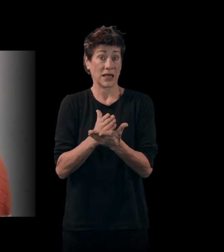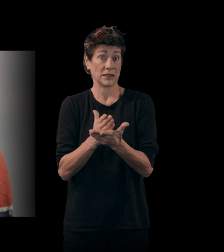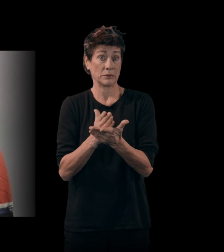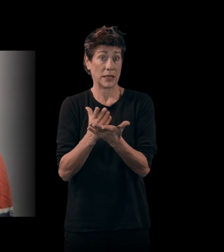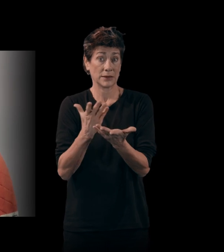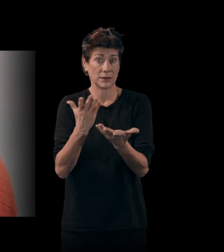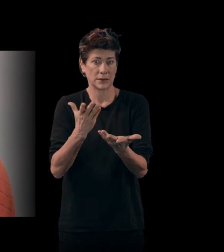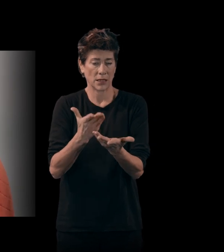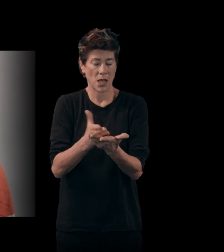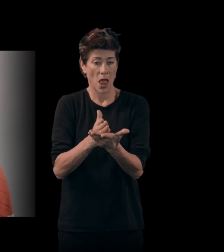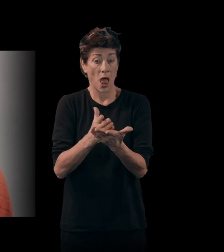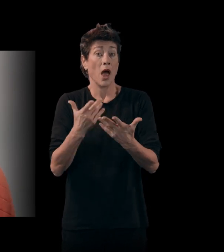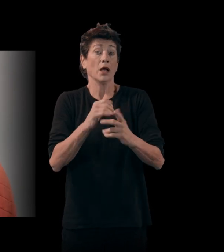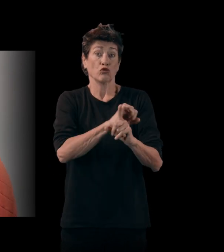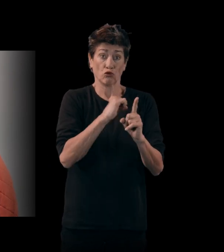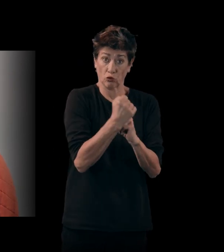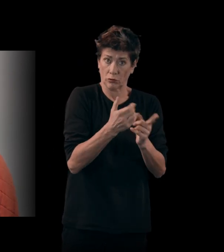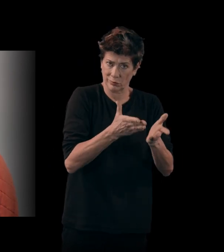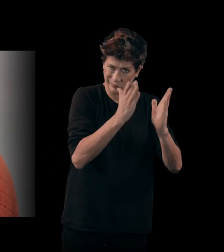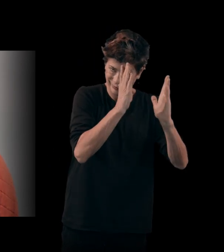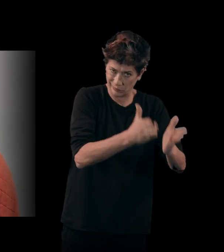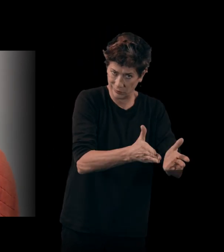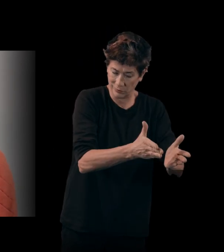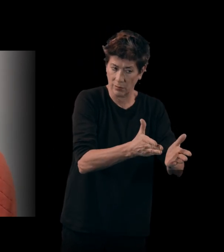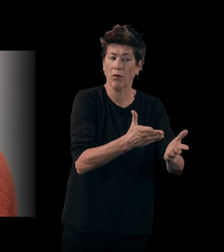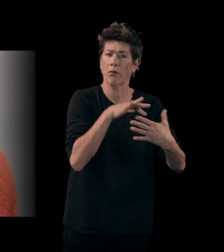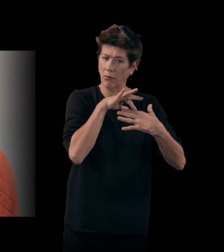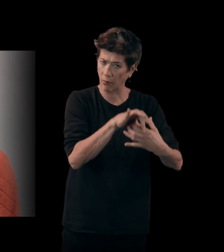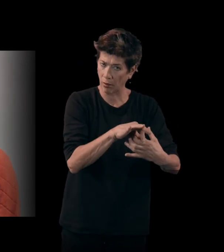Quand on fait de la sociologie, on a ce rapport à la langue qui,